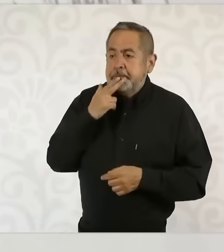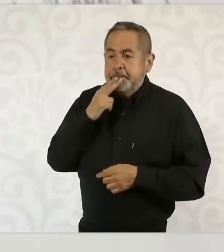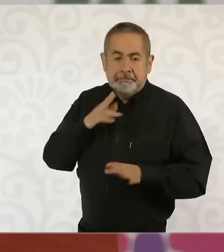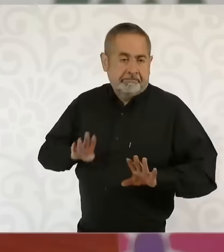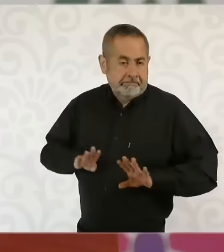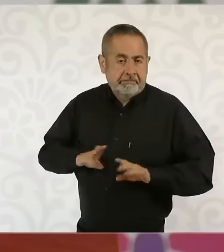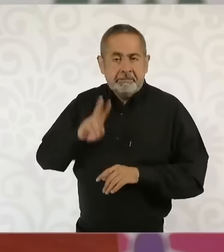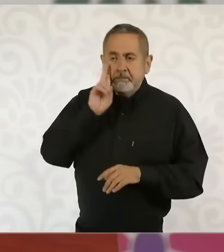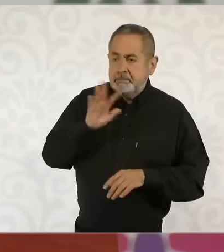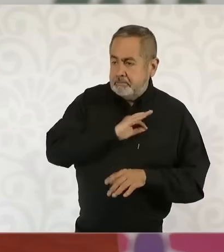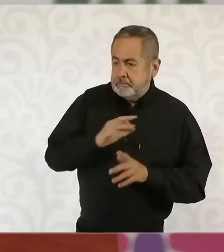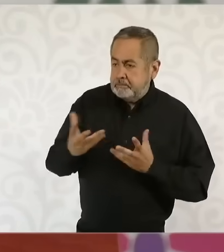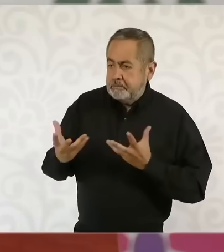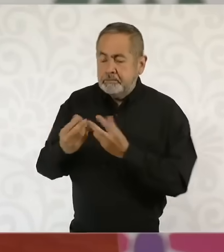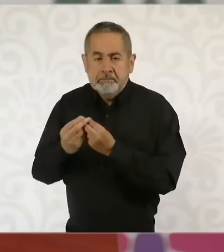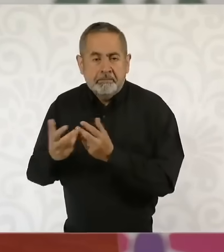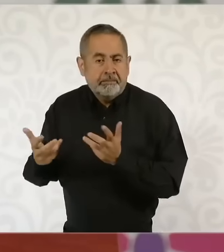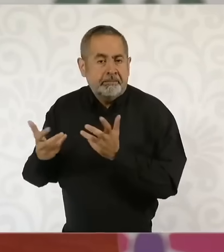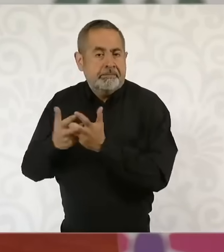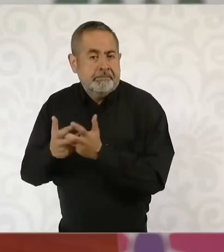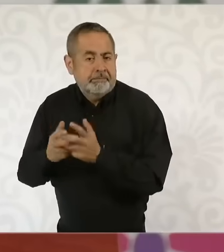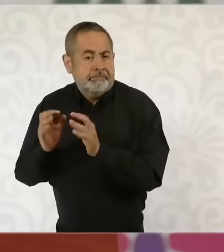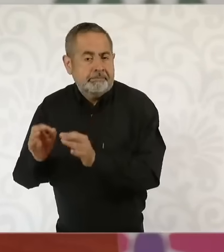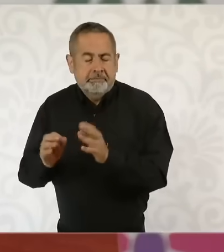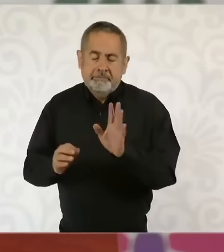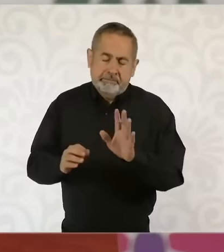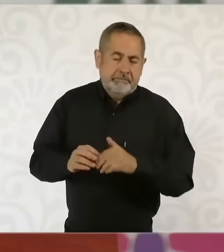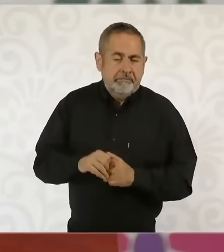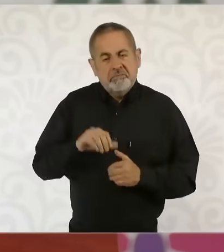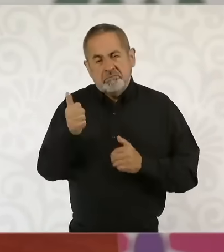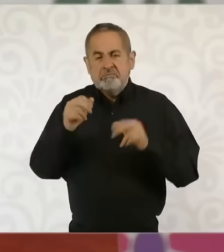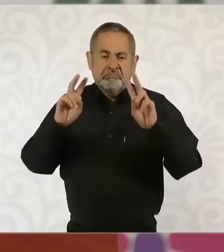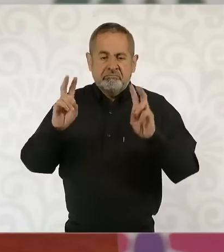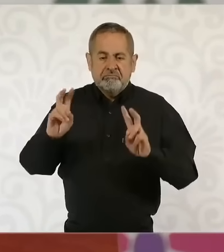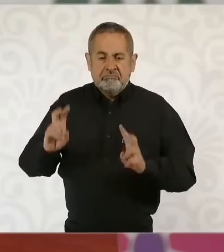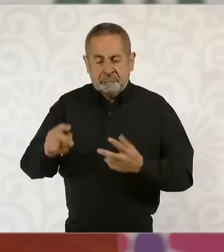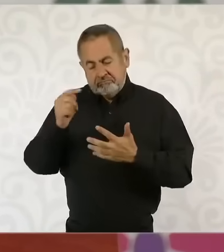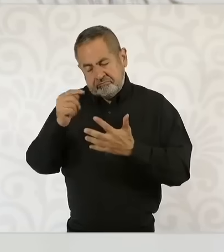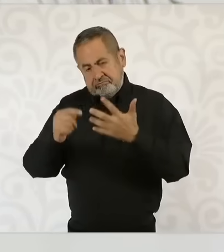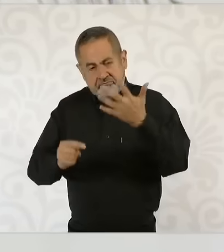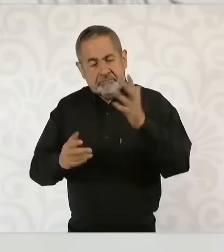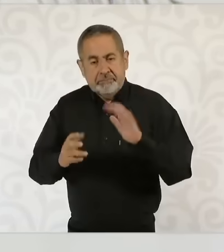la colaboración en este tema e y algunos otros temas de interés mutuo. Entonces,